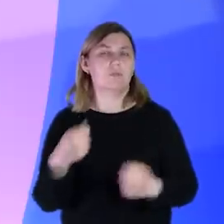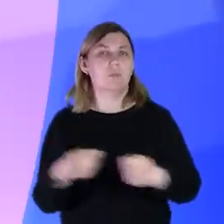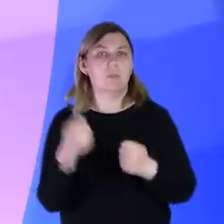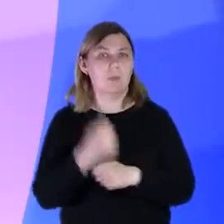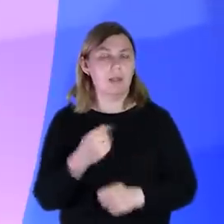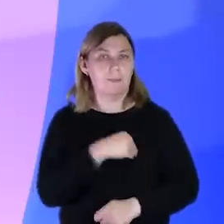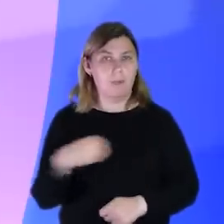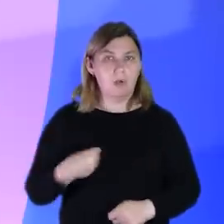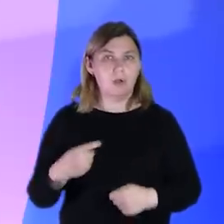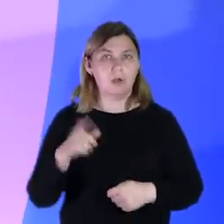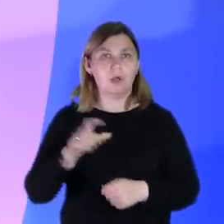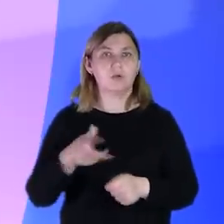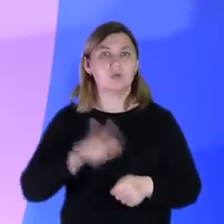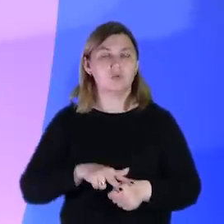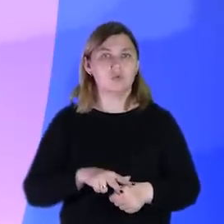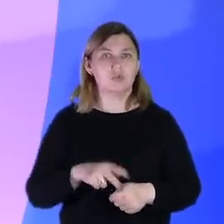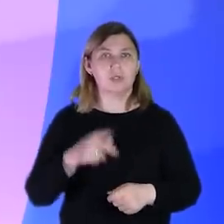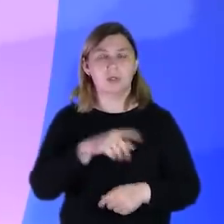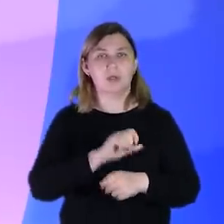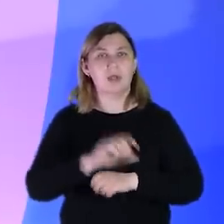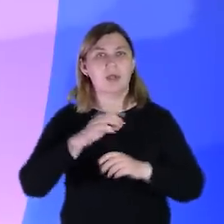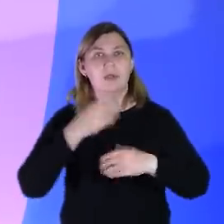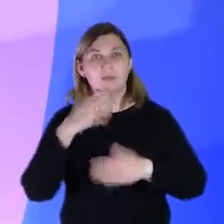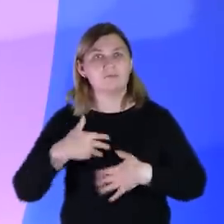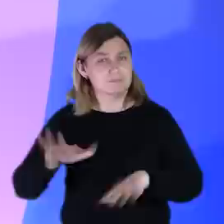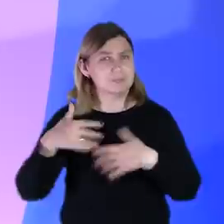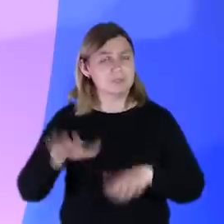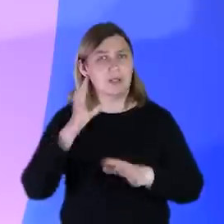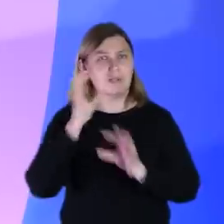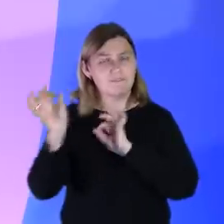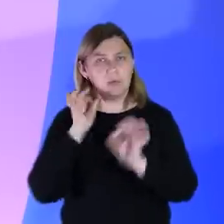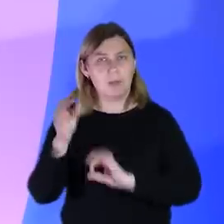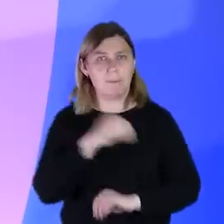którzy wyprzedają się z wszystkich informacji interesujących polski wywiad,